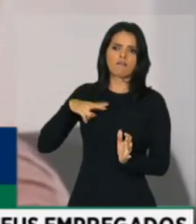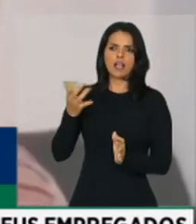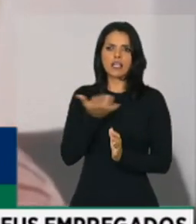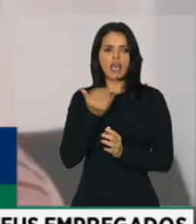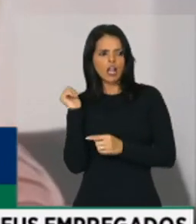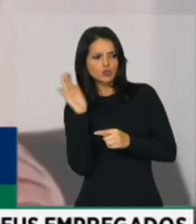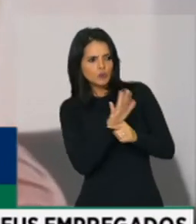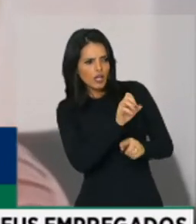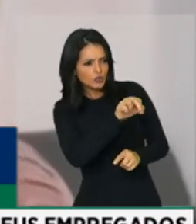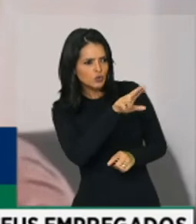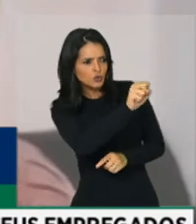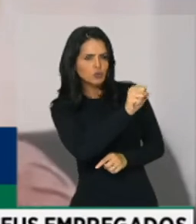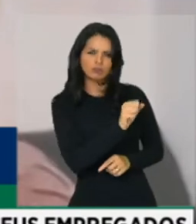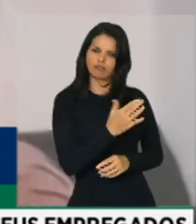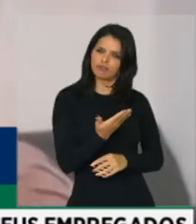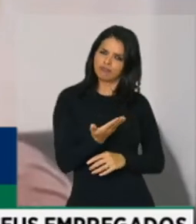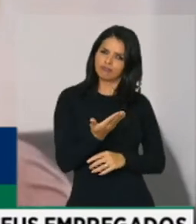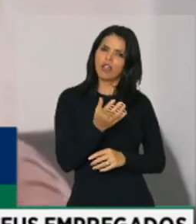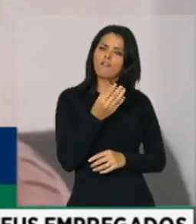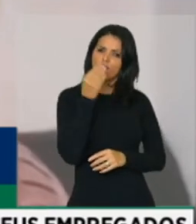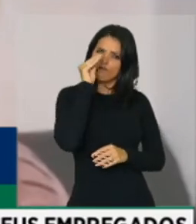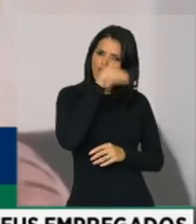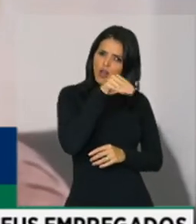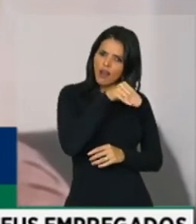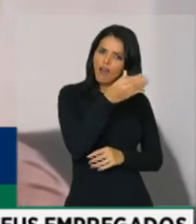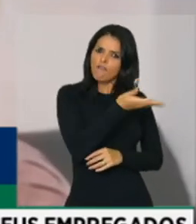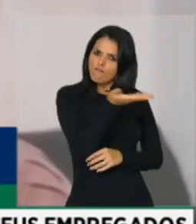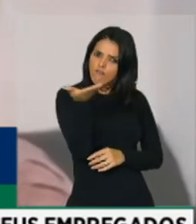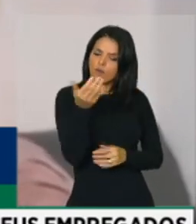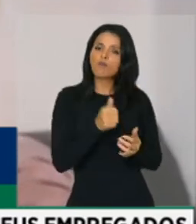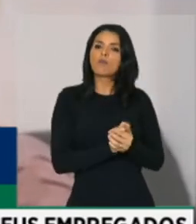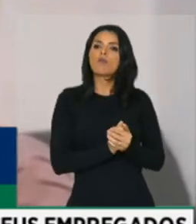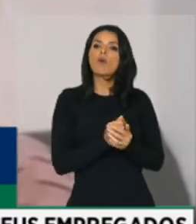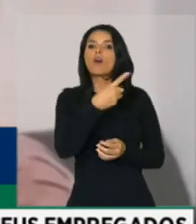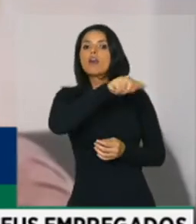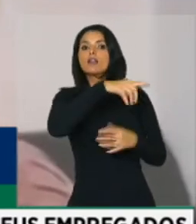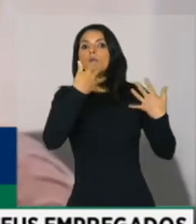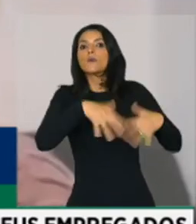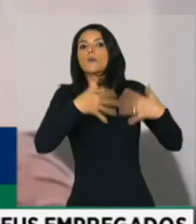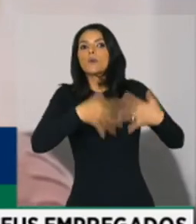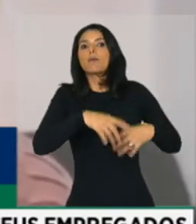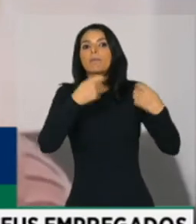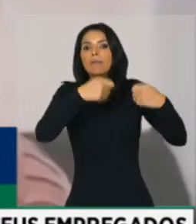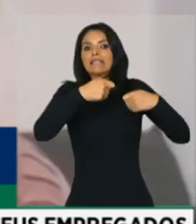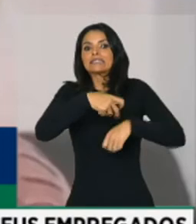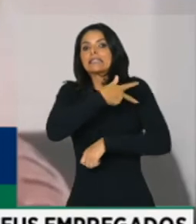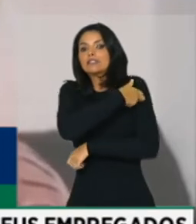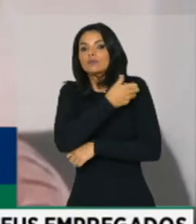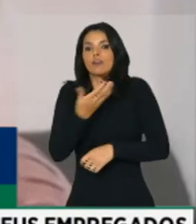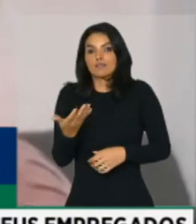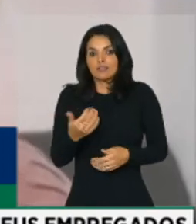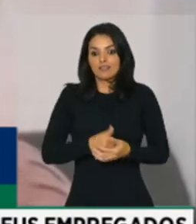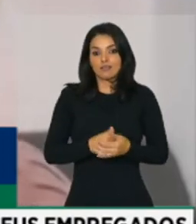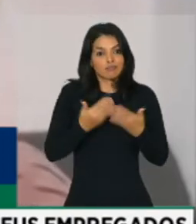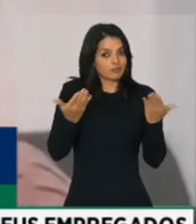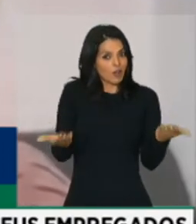QUER CONTRIBUIR COM OS MAIS VULNERÁVEIS, QUER CONTRIBUIR COM OS QUE ESTÃO MAIS EXPOSTOS AO RISCO DA DOENÇA. ENTÃO, ESSE DESTAQUE TENTA MINIMIZAR OU REDUZIR OS DANOS